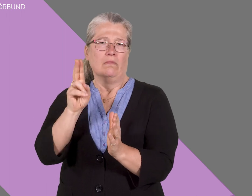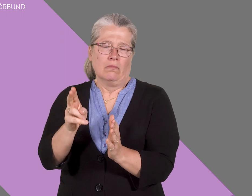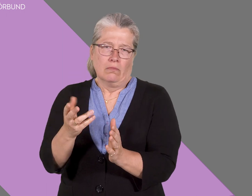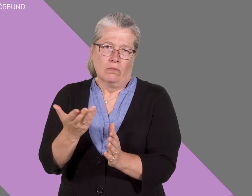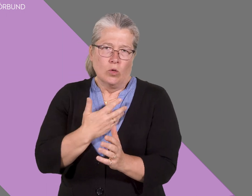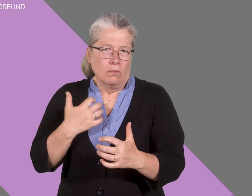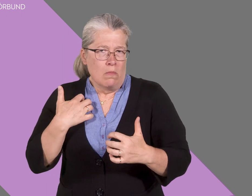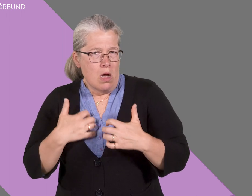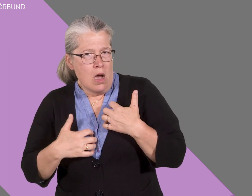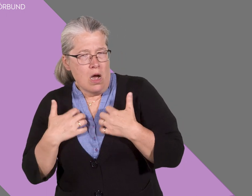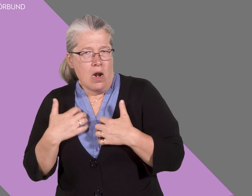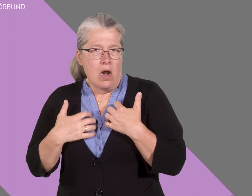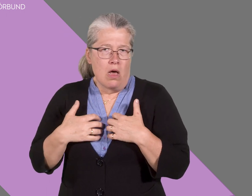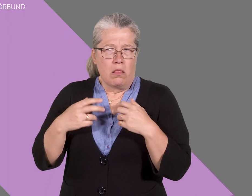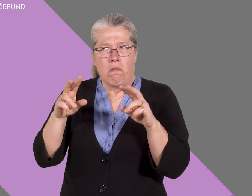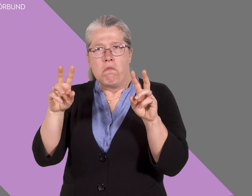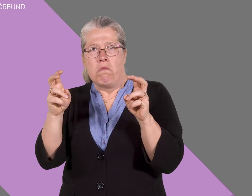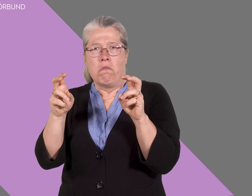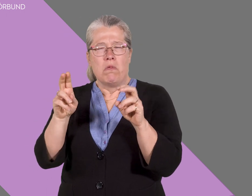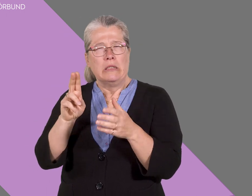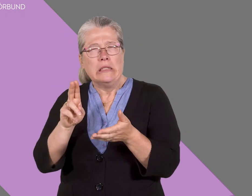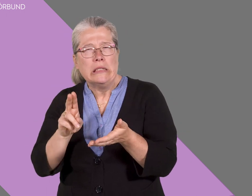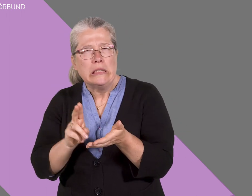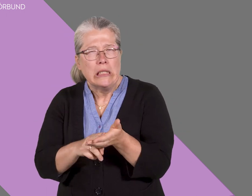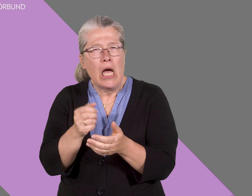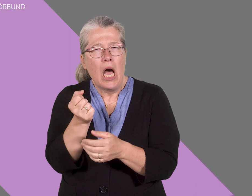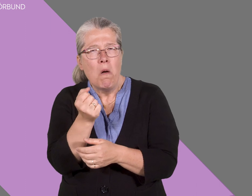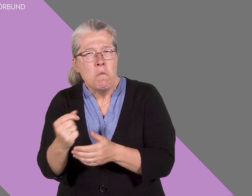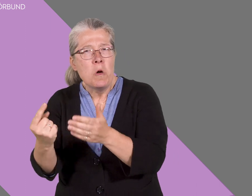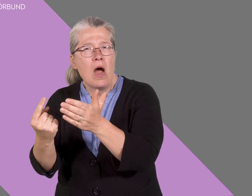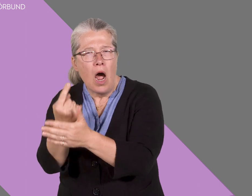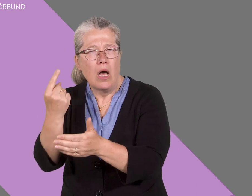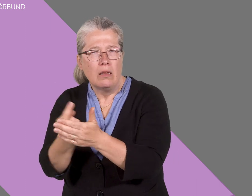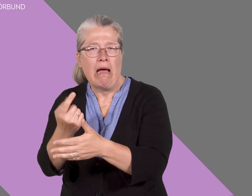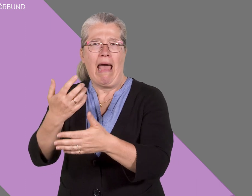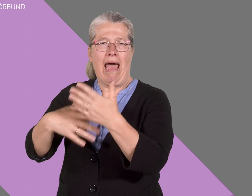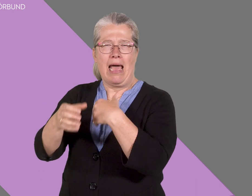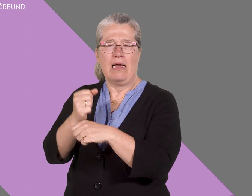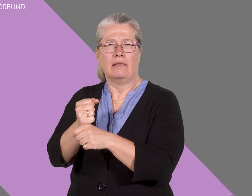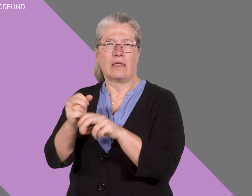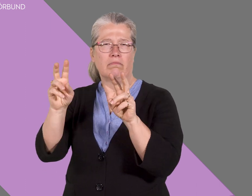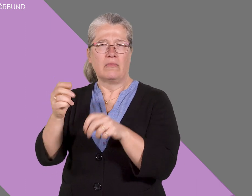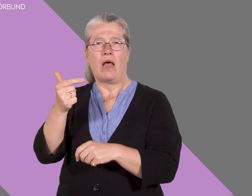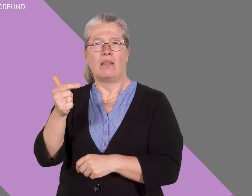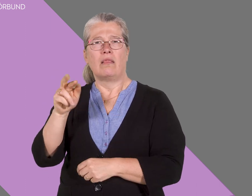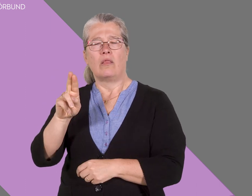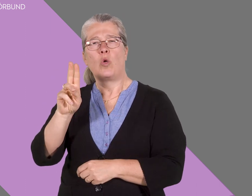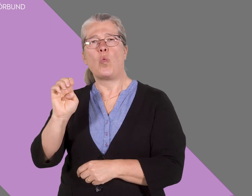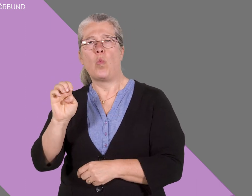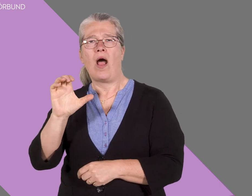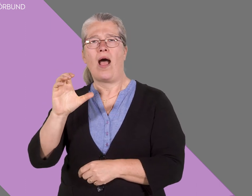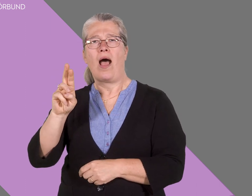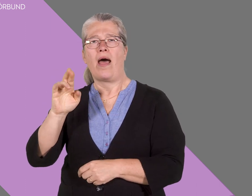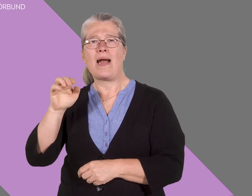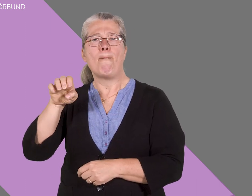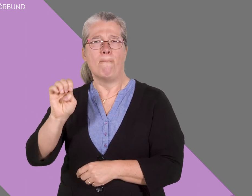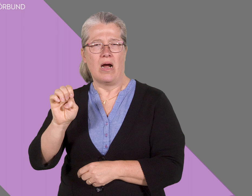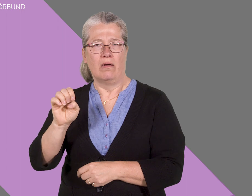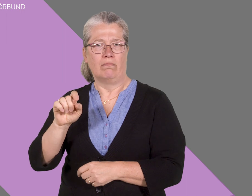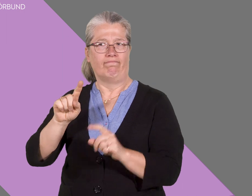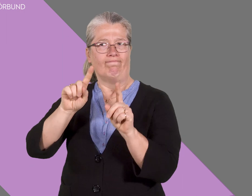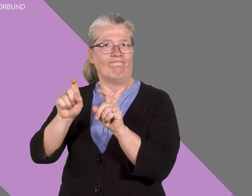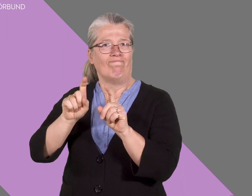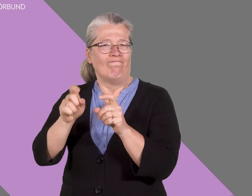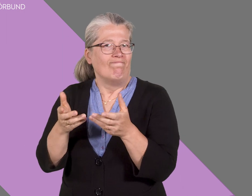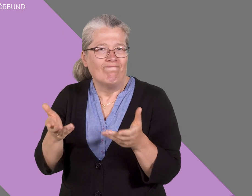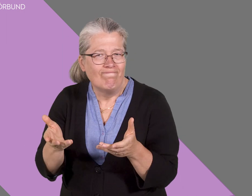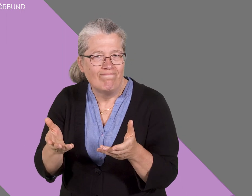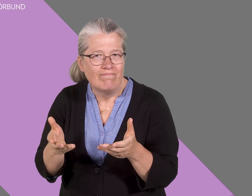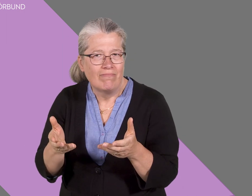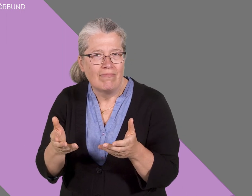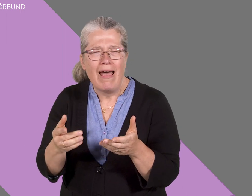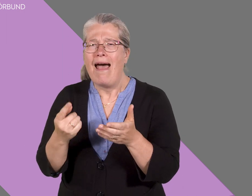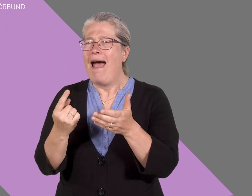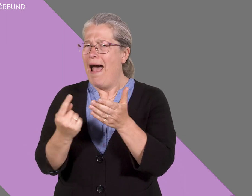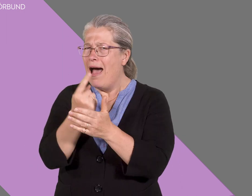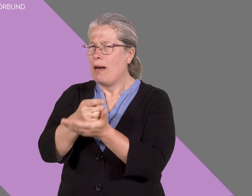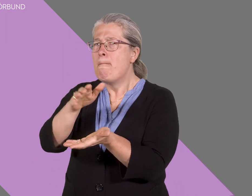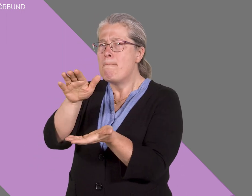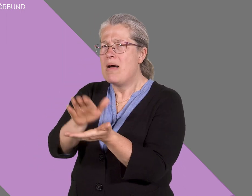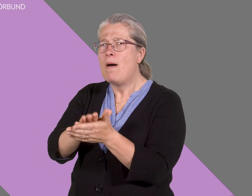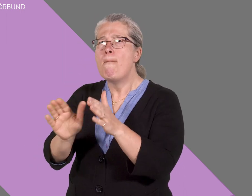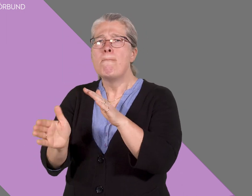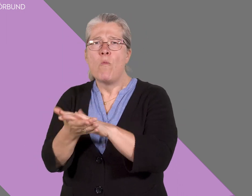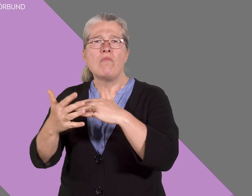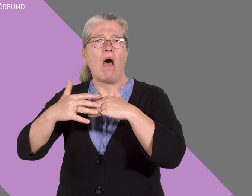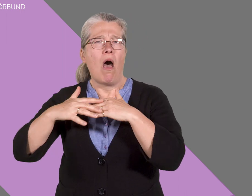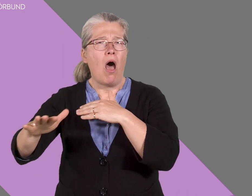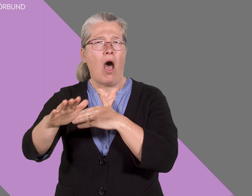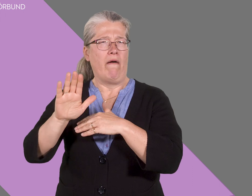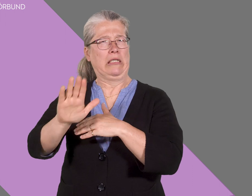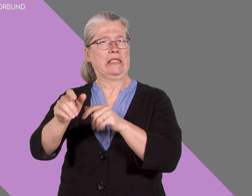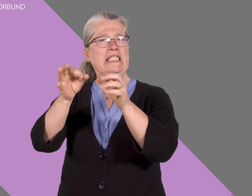är ett isande true crime-mysterium från skärgården i Bottenhavet, -